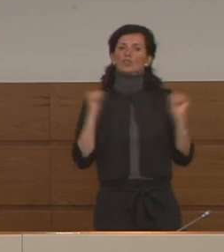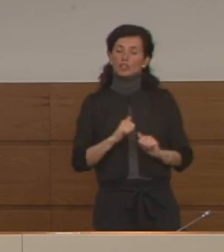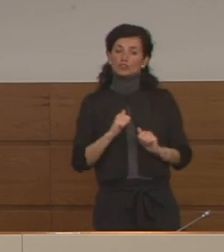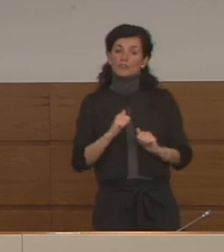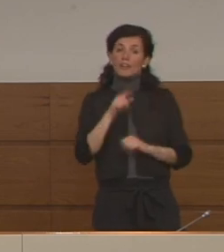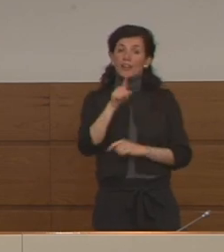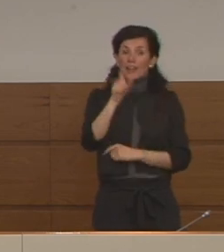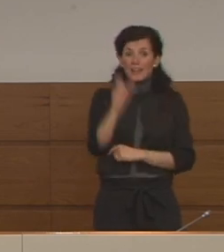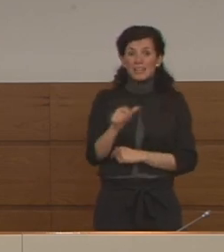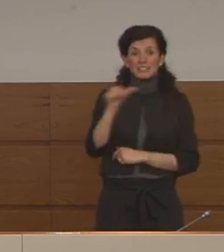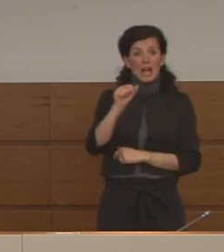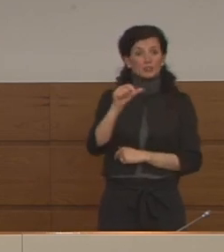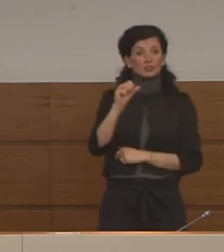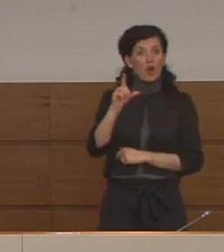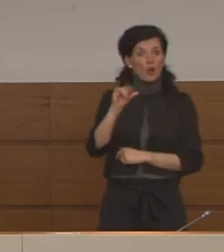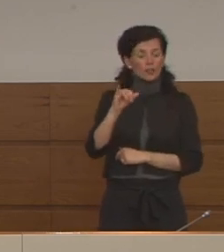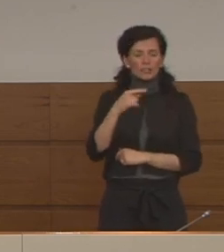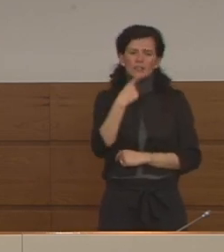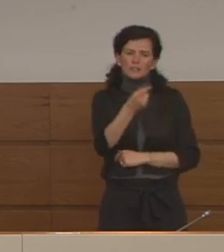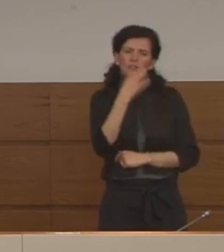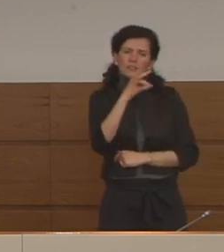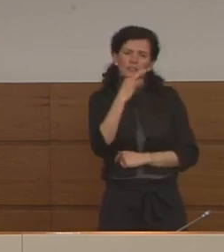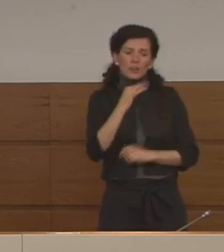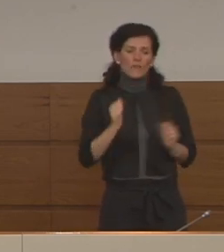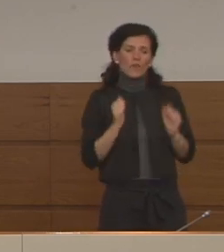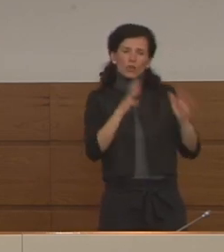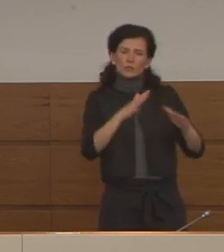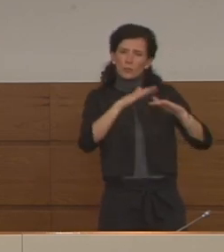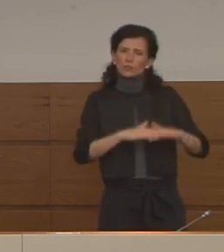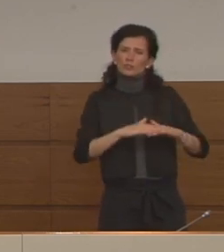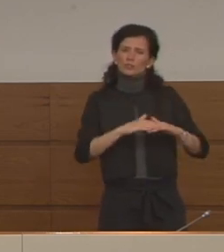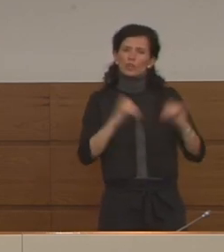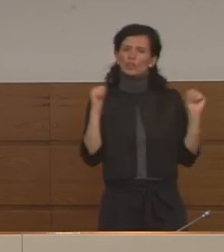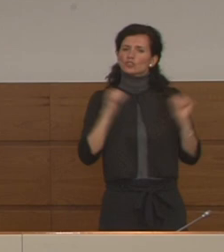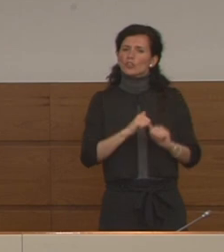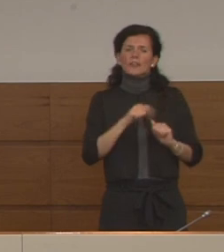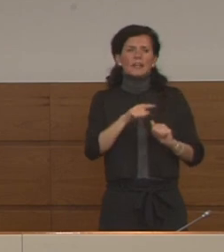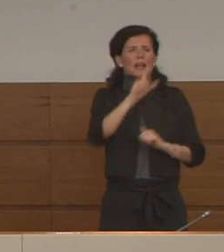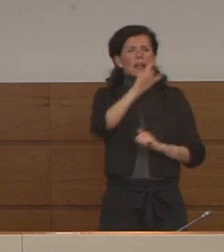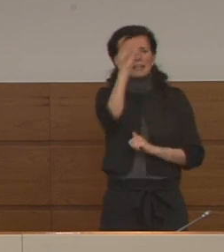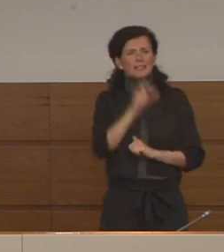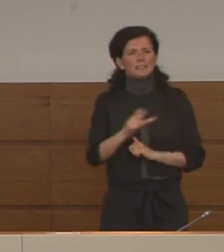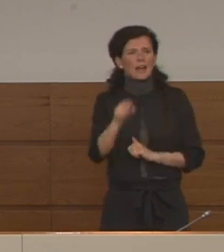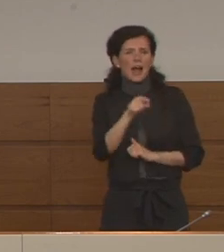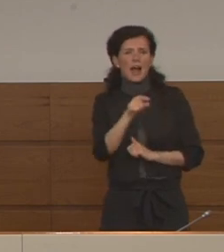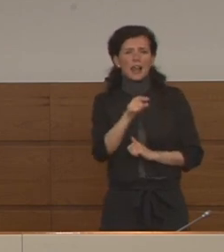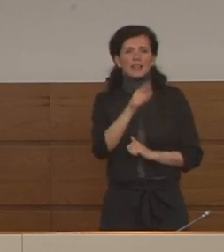il nostro volontariato di protezione civile come il cuore pulsante dell'Italia